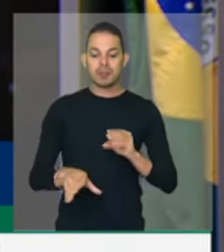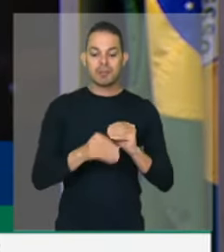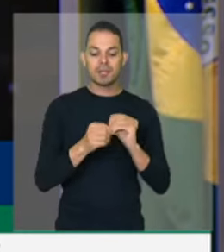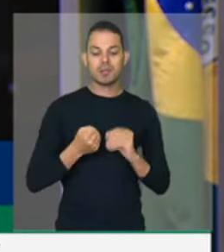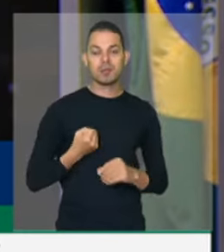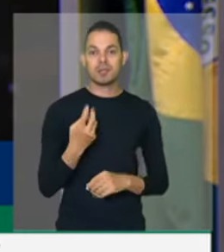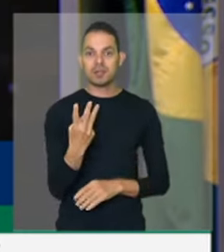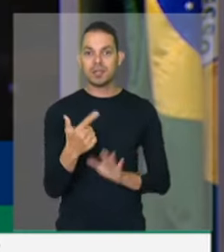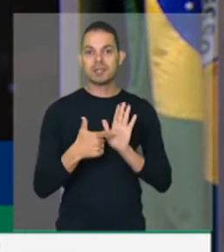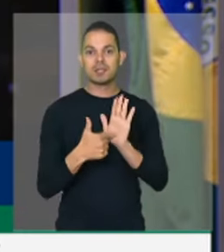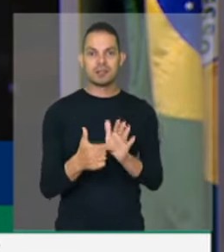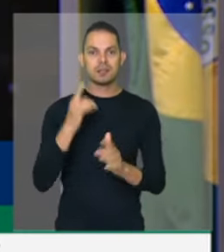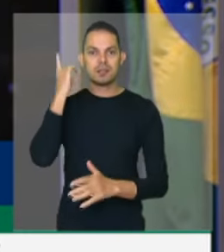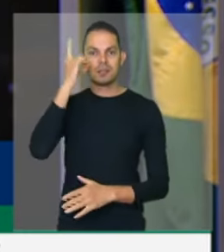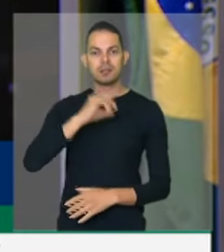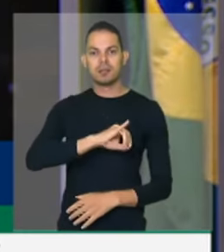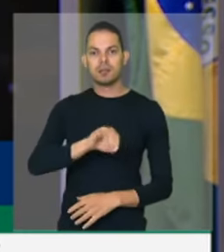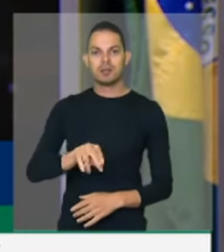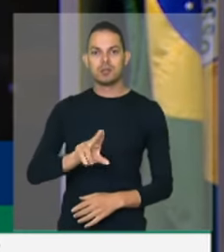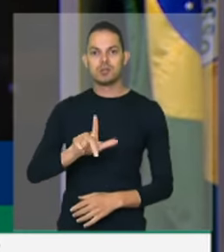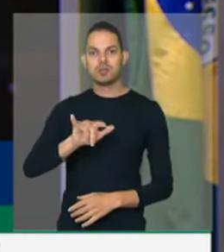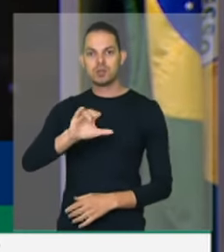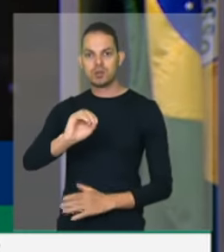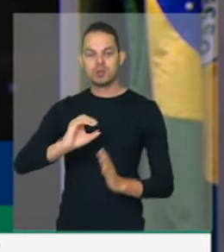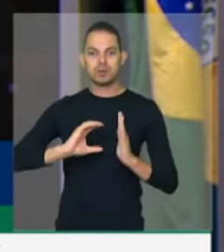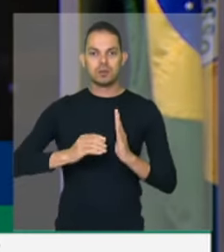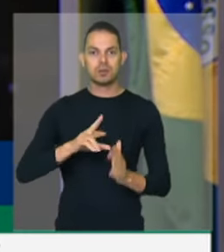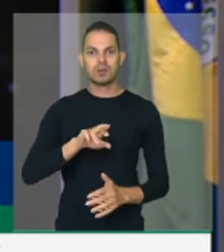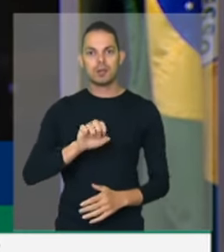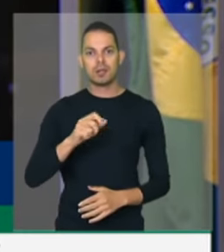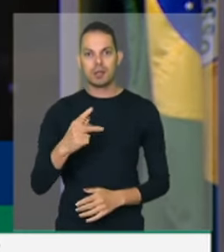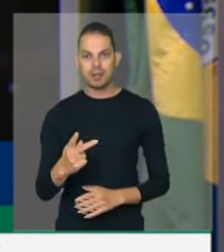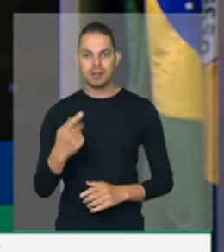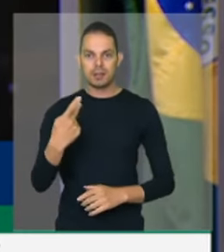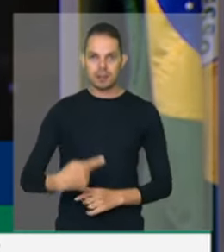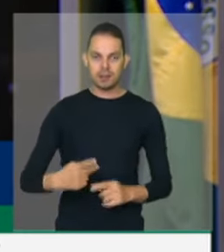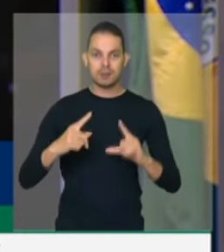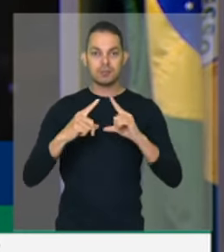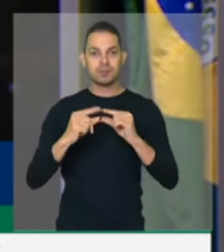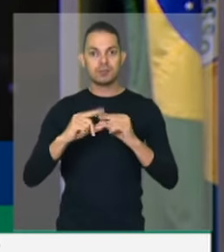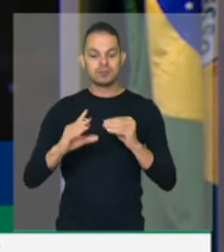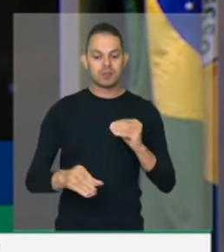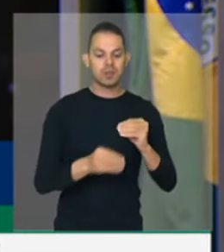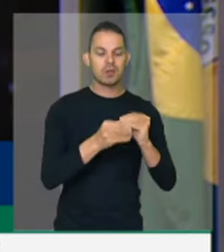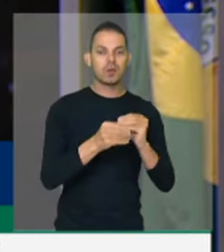REPUBLICANOS DO DF, ACRESCENTA... AOS OBJETIVOS DO PROGRAMA PRÓLEITOS.... A AQUISIÇÃO DE INSUMOS,